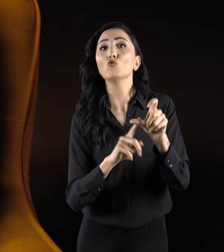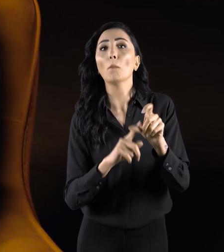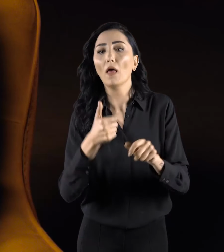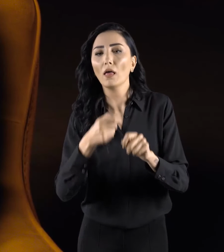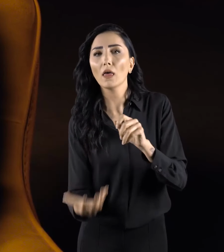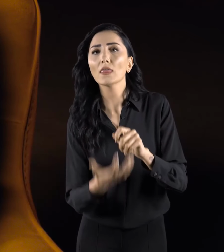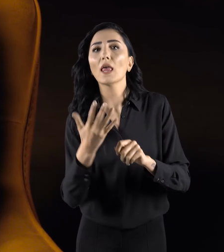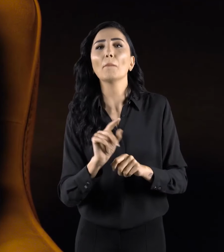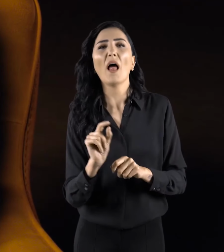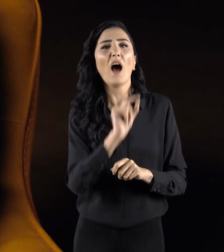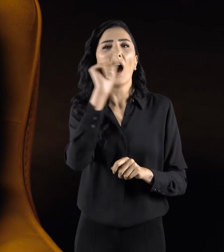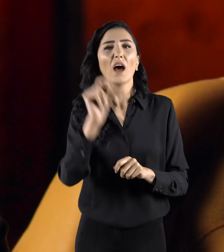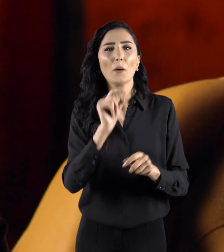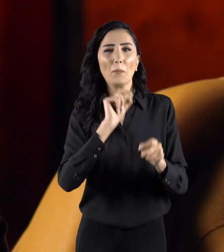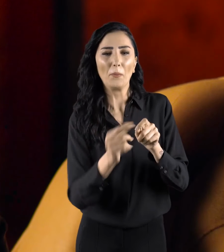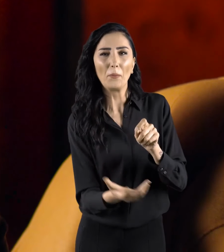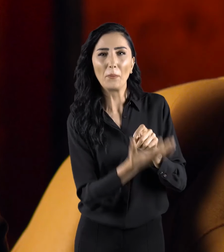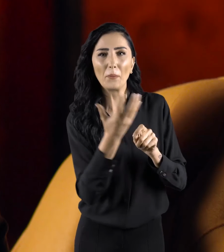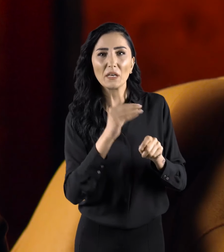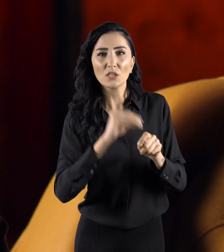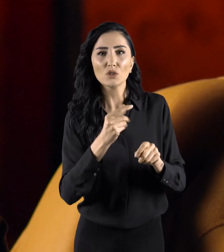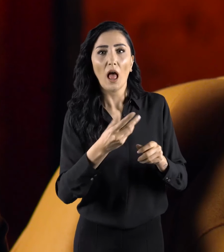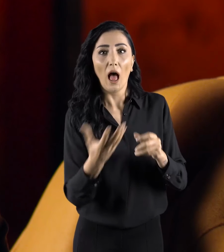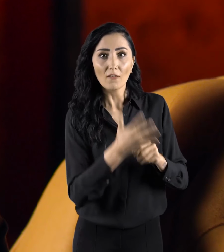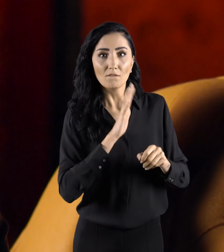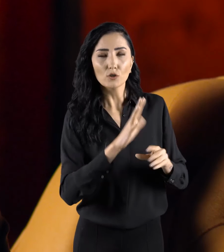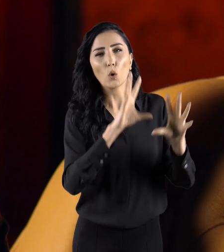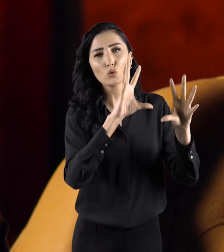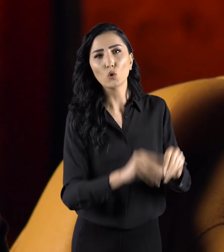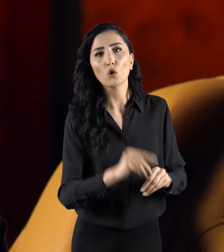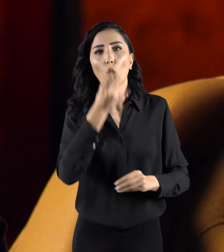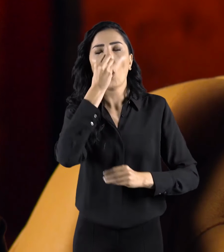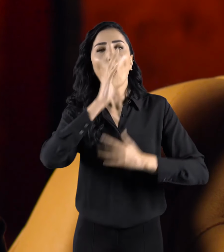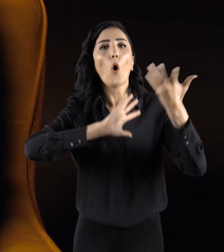Çöplerinizi asla yakmayın. Arı kovanını tütsülemek için yaktığınız ateşi söndürün.